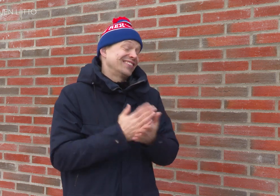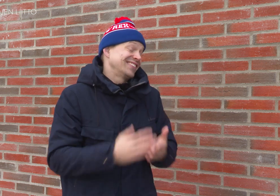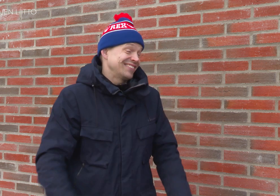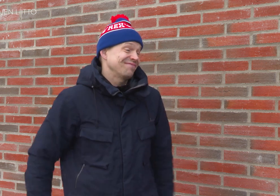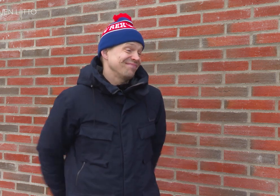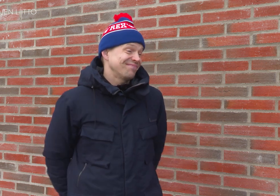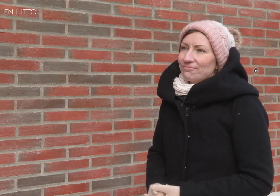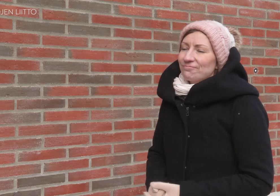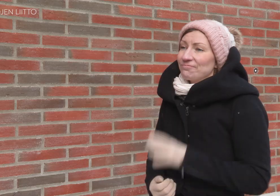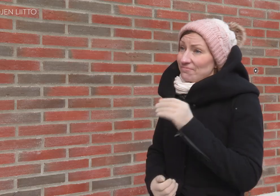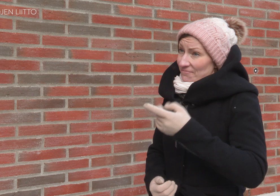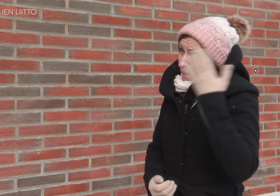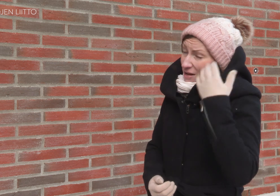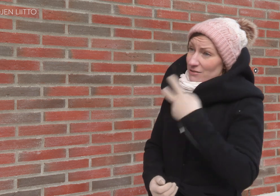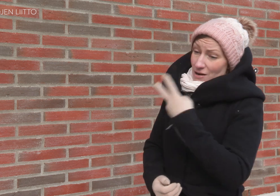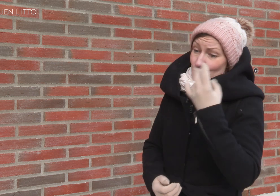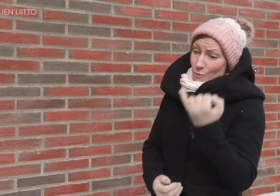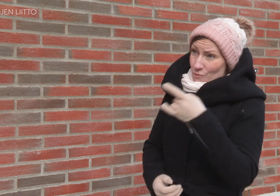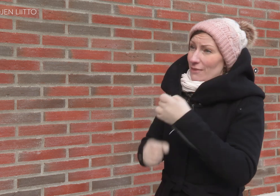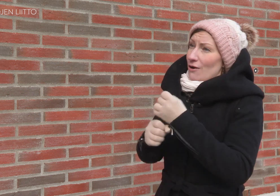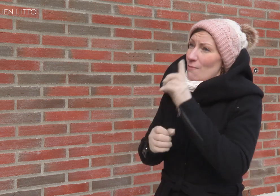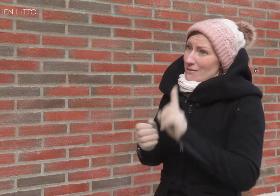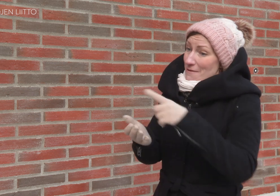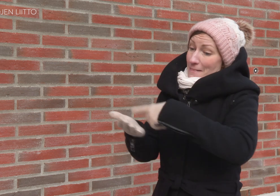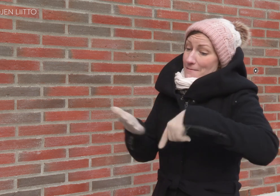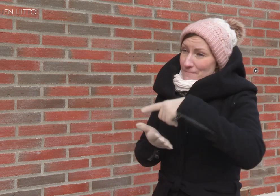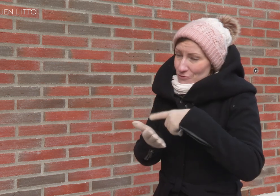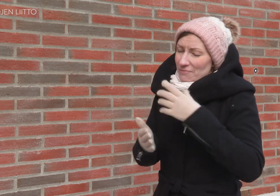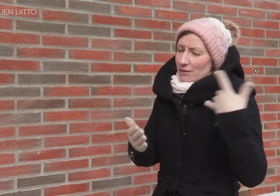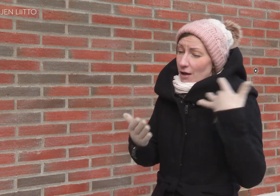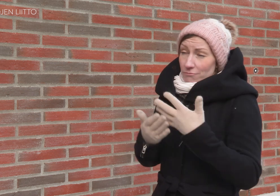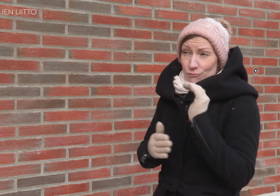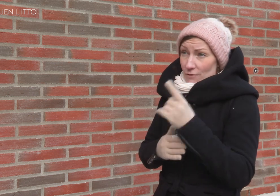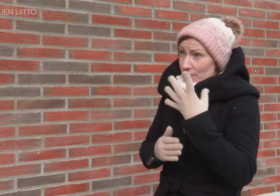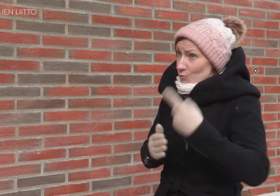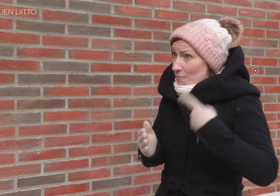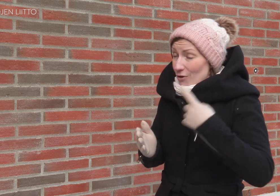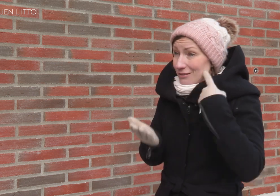ja se on hieno juttu. Ensimmäinen levysi tuli ulos vuonna 2006 eli yli 15 vuotta sitten, -